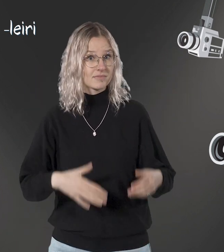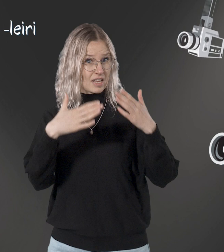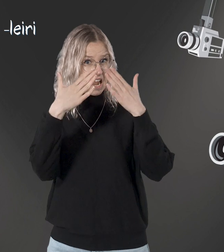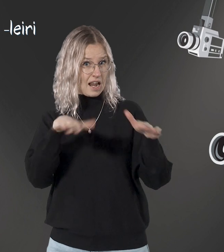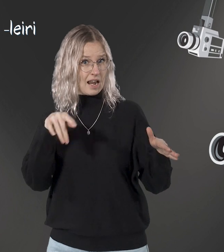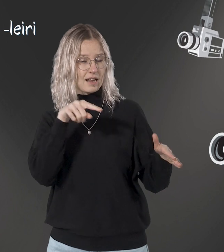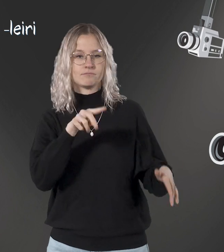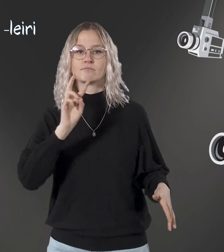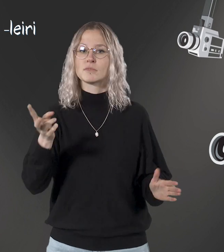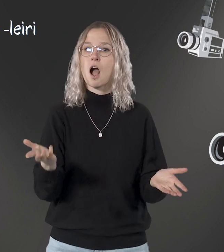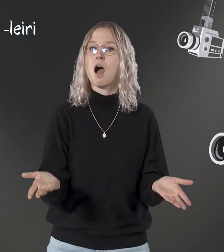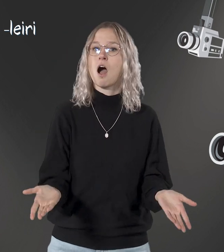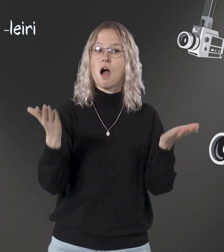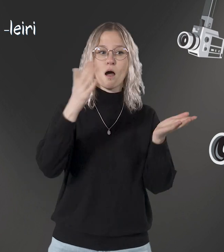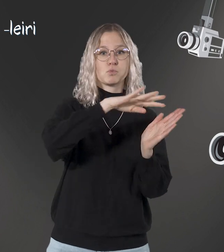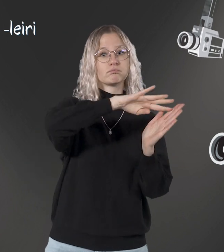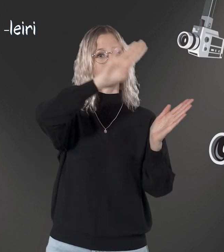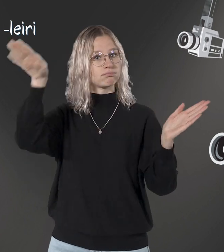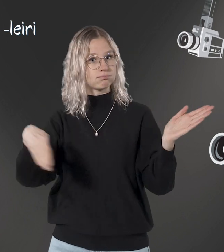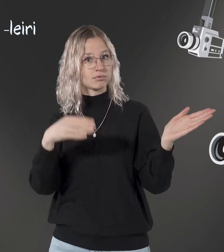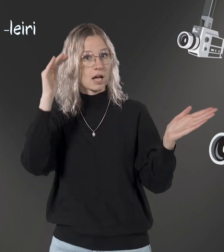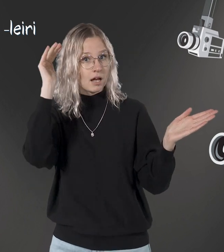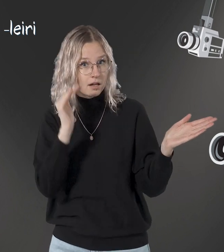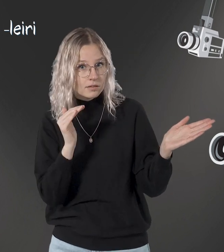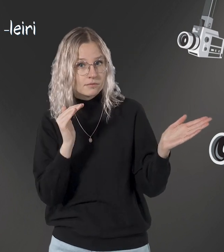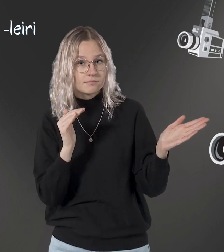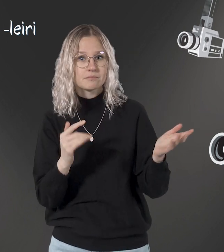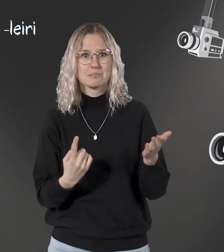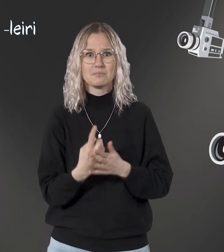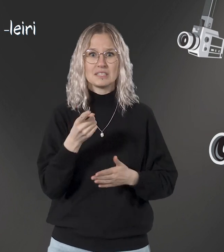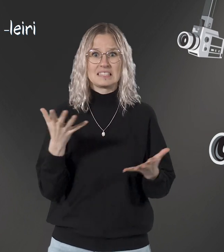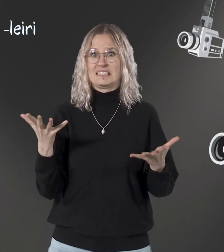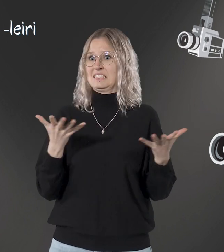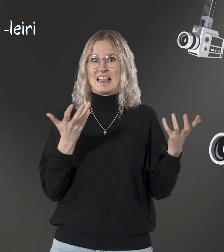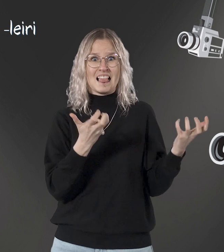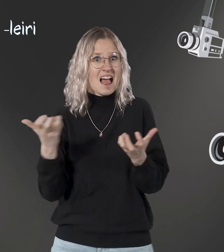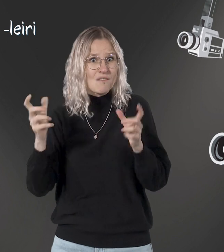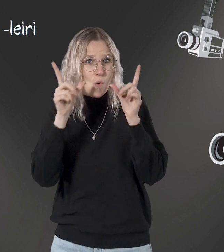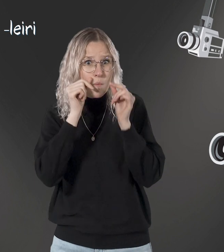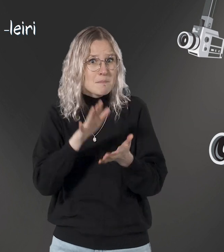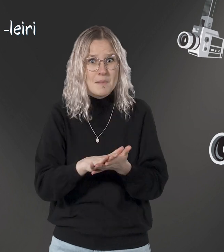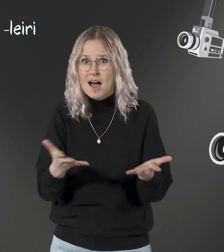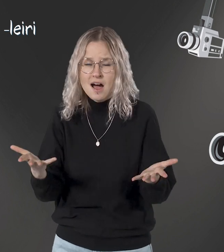Leiripäivät ovat aamusta iltaan. Tarvitsetko majapaikkaa?